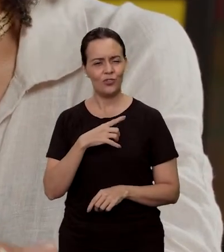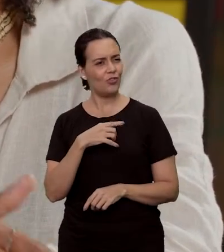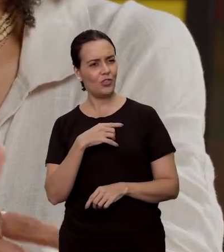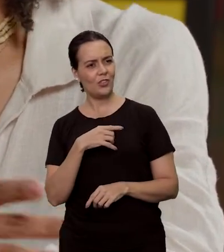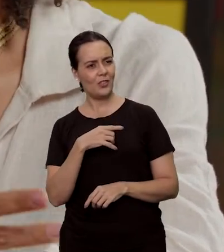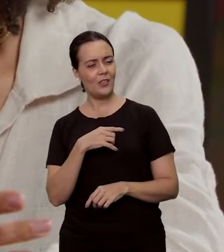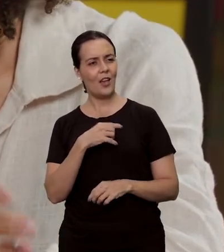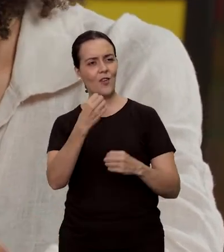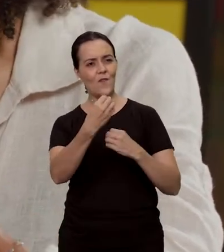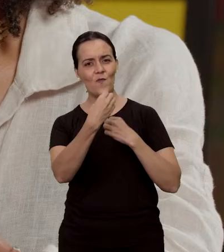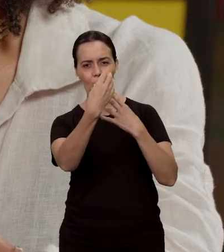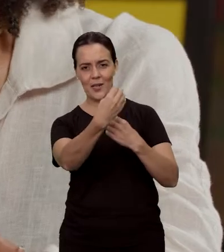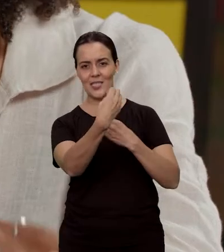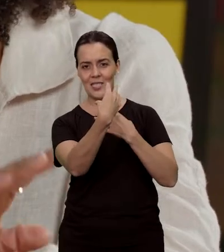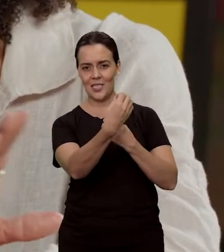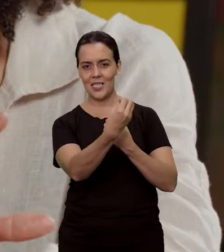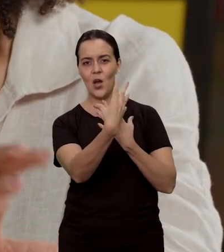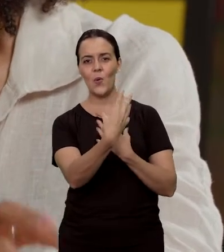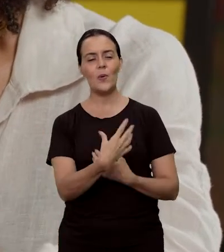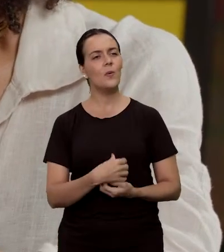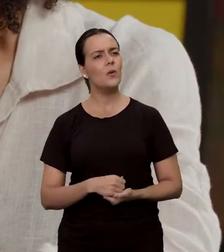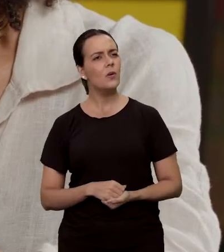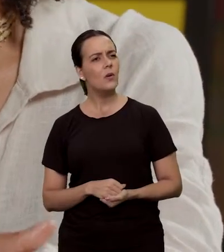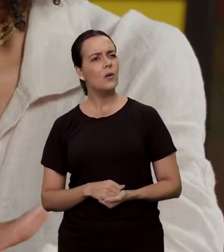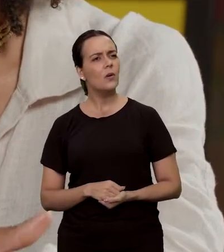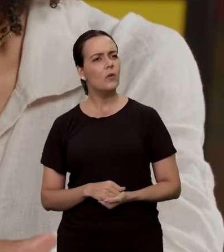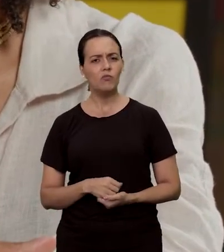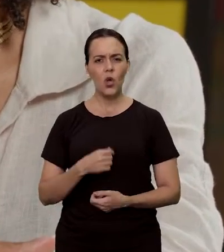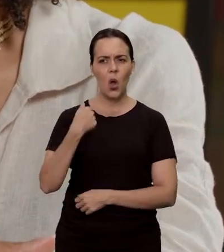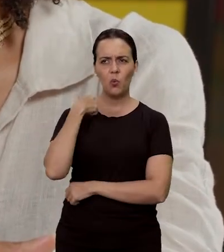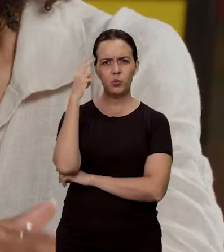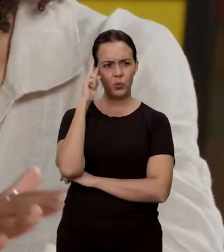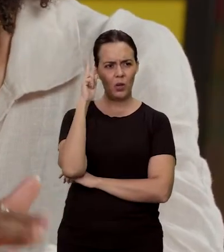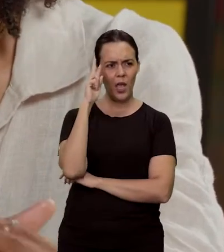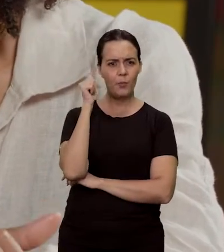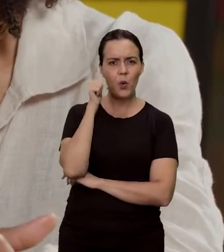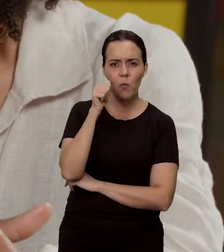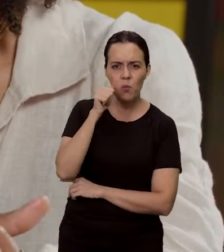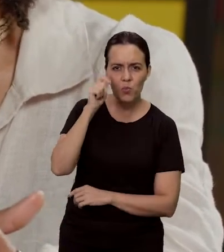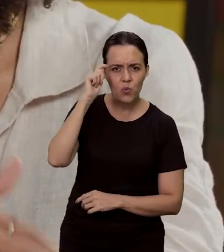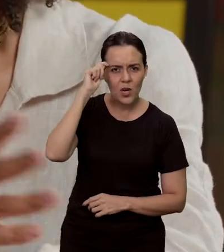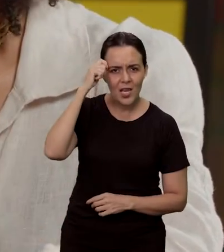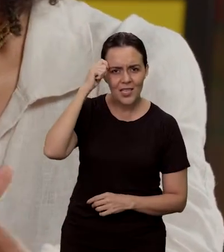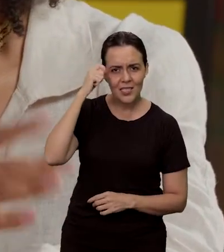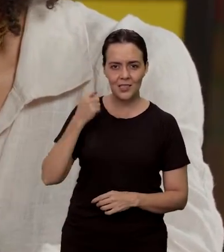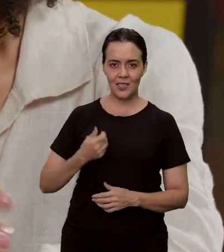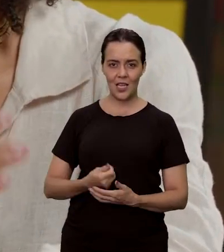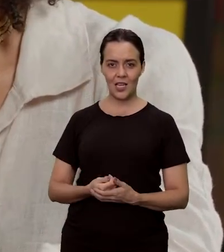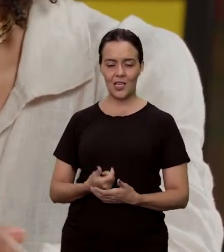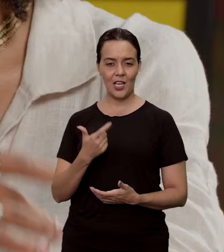e eu não lembro de um slogan que eu via uma mulher negra dizendo, como, por exemplo, L'Oréal, porque eu mereço.